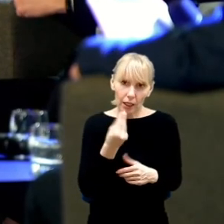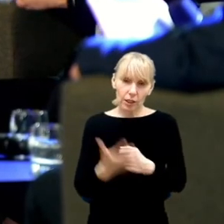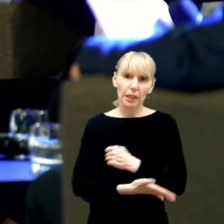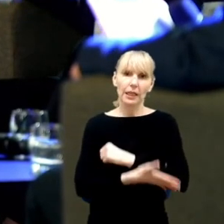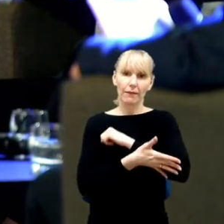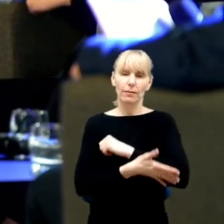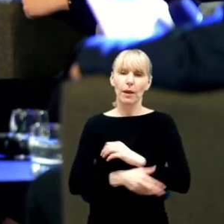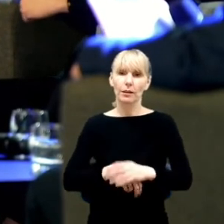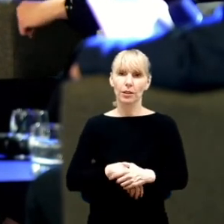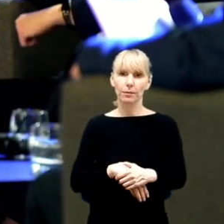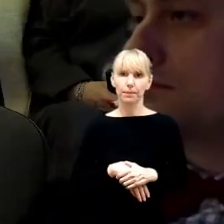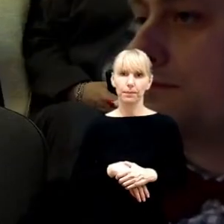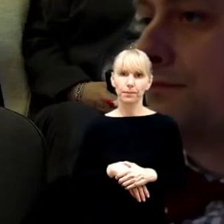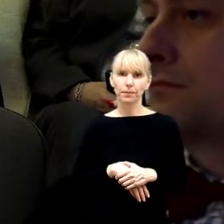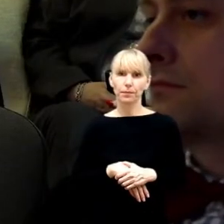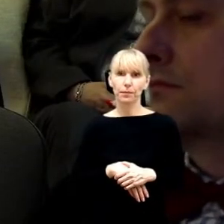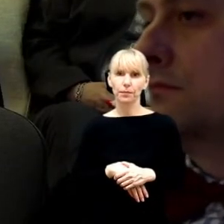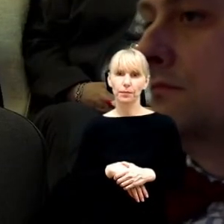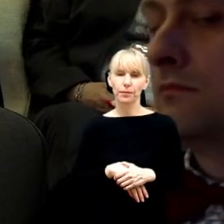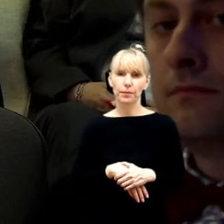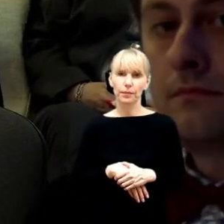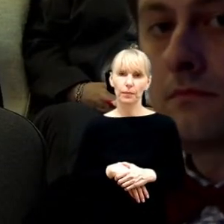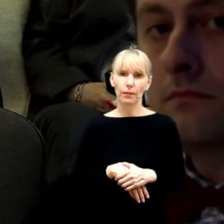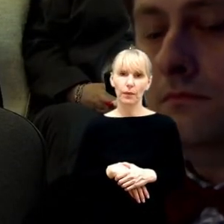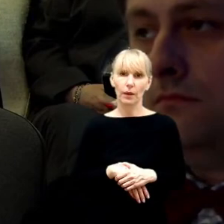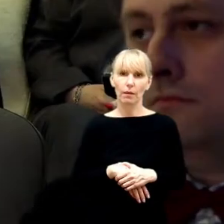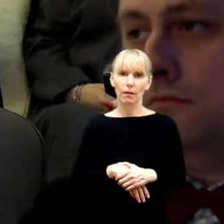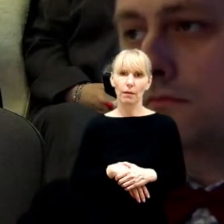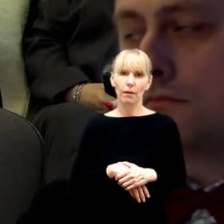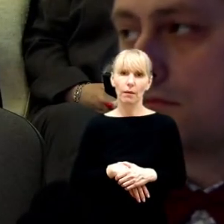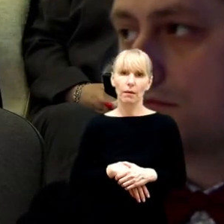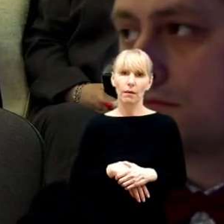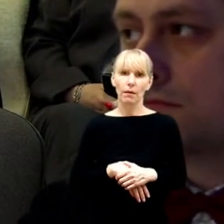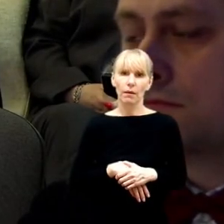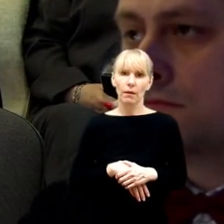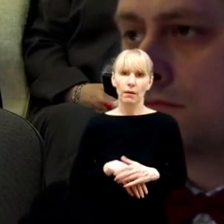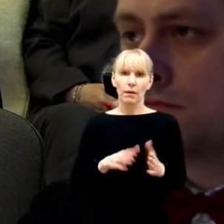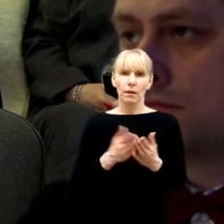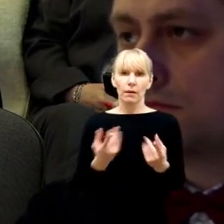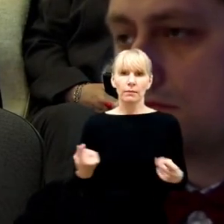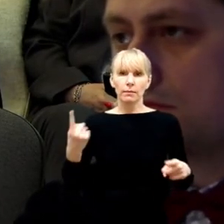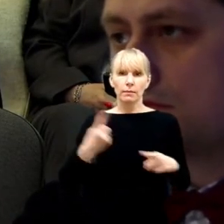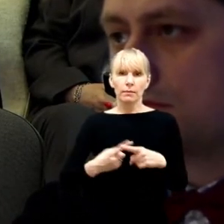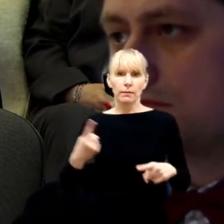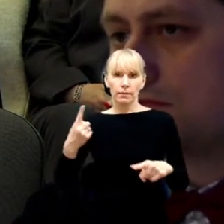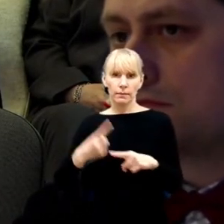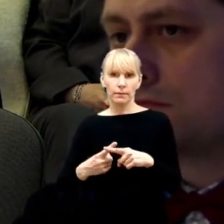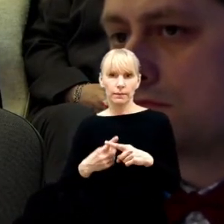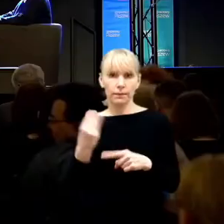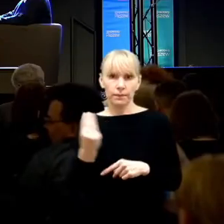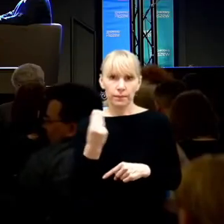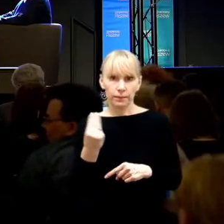A dodatkowo aktualnie została już przeprocedowana przez Sejm ustawa,